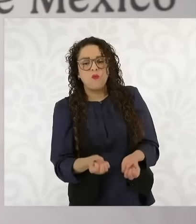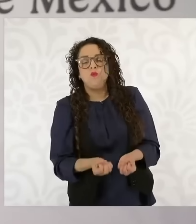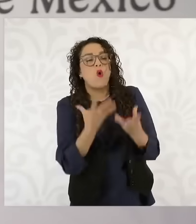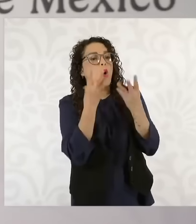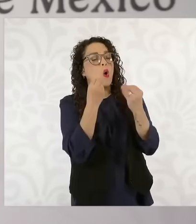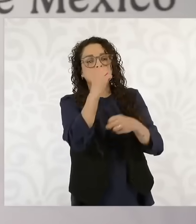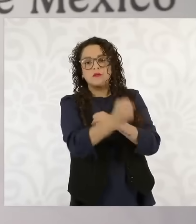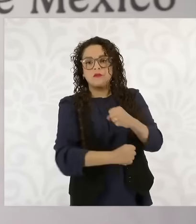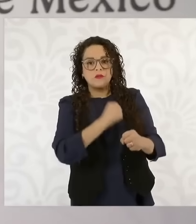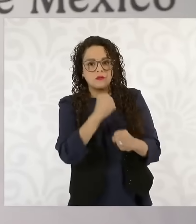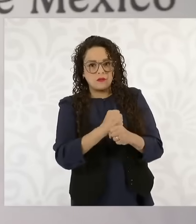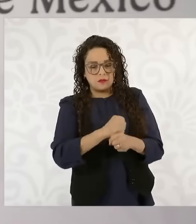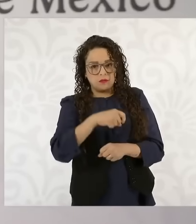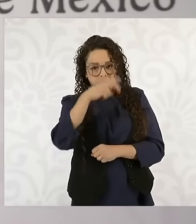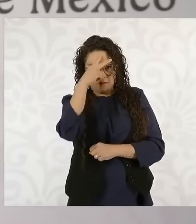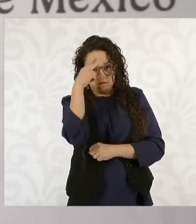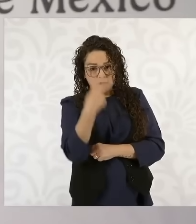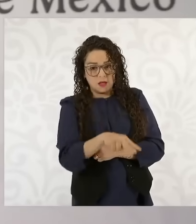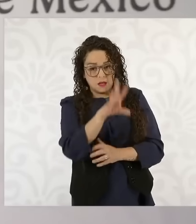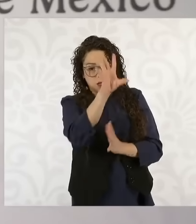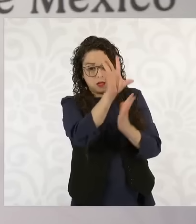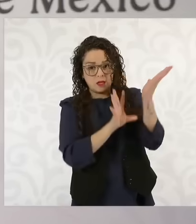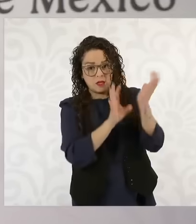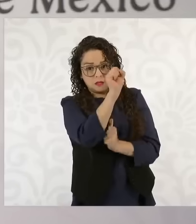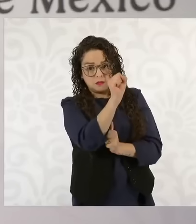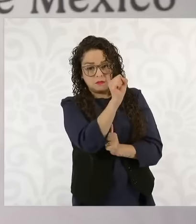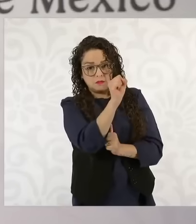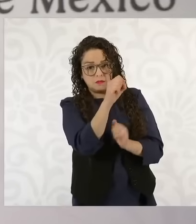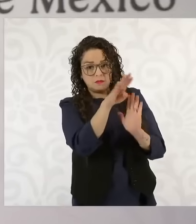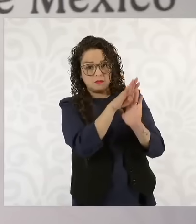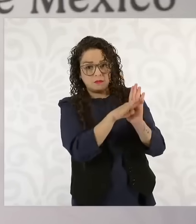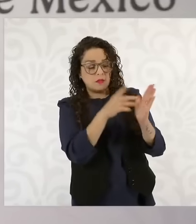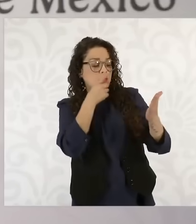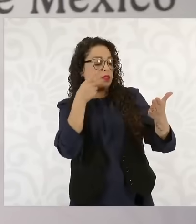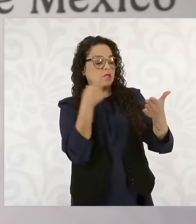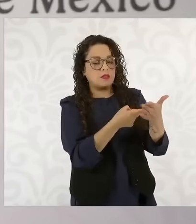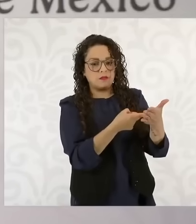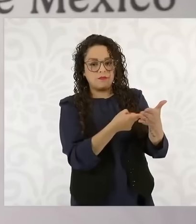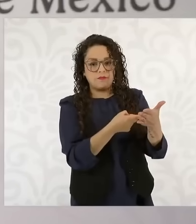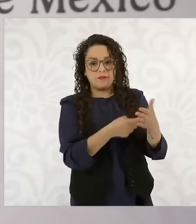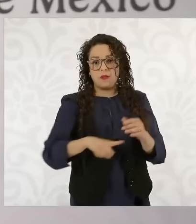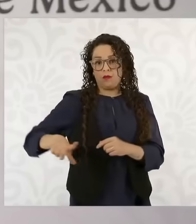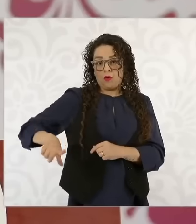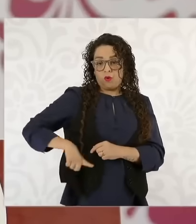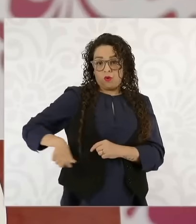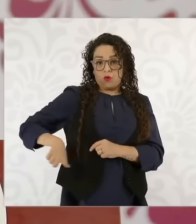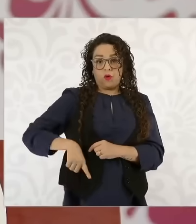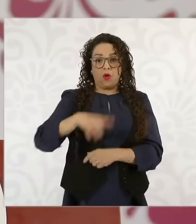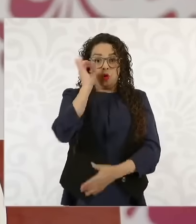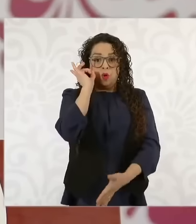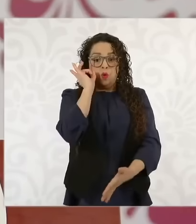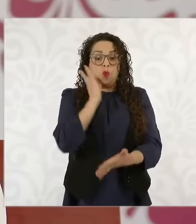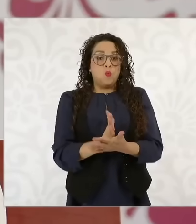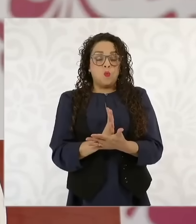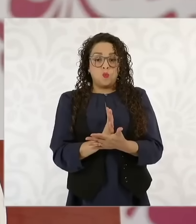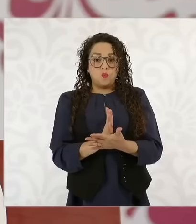Constitución de la República quedaba claro que el Estado era el único que tenía la exclusividad